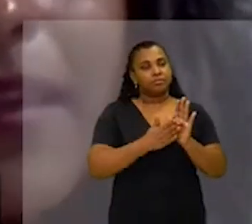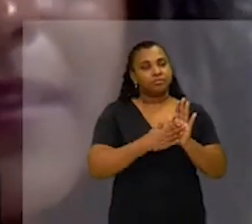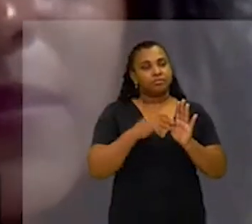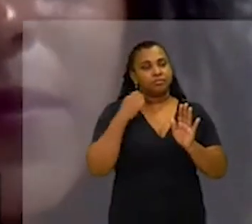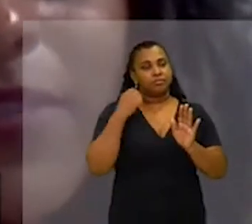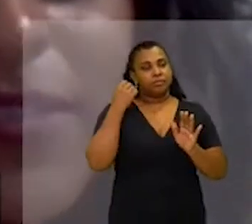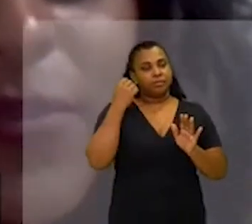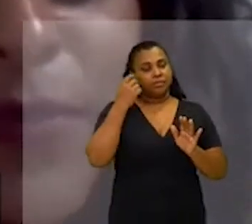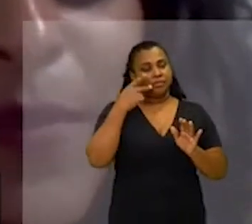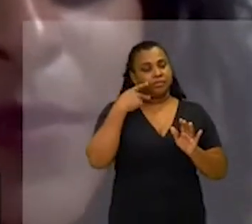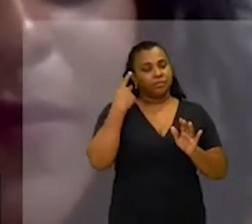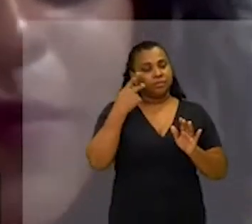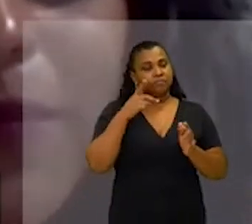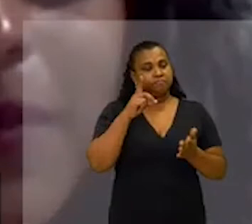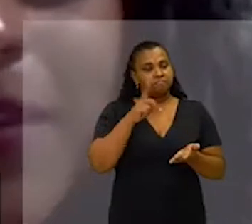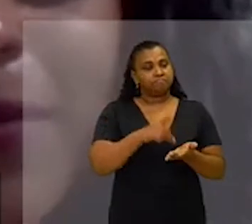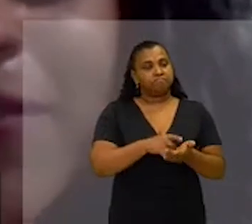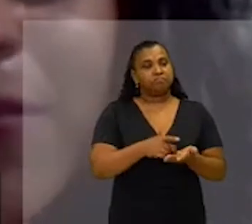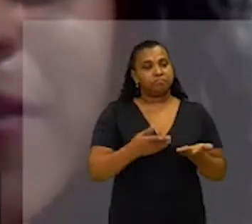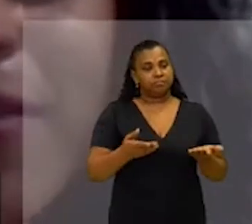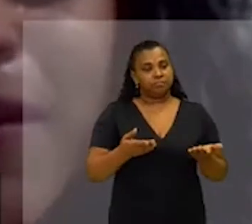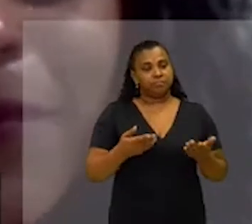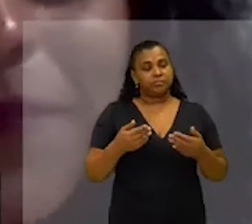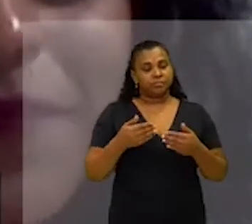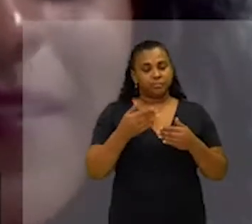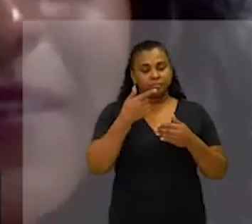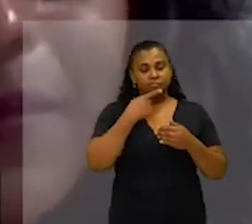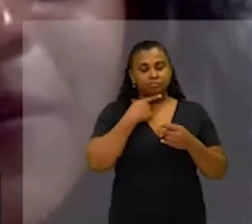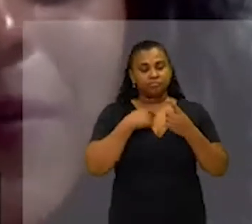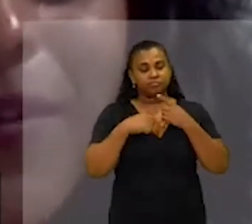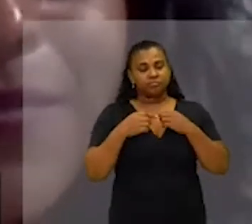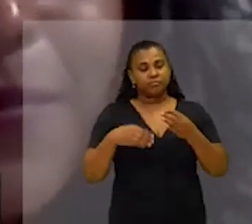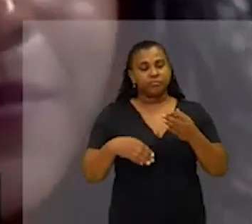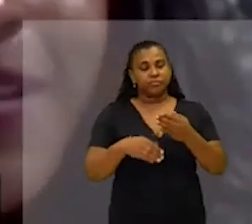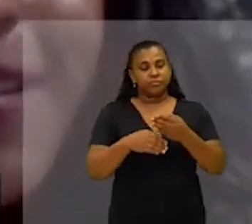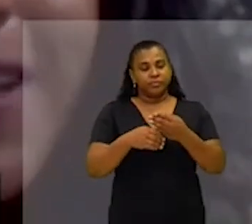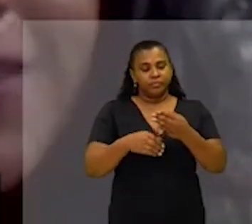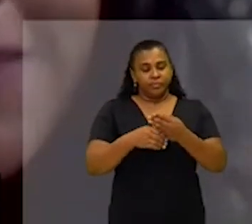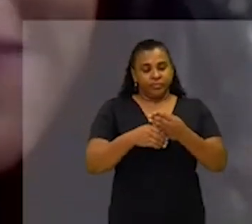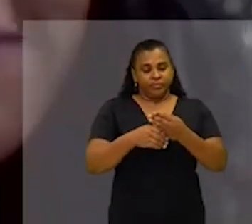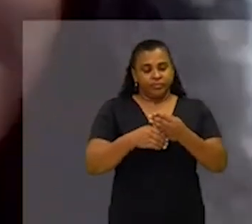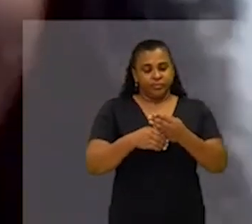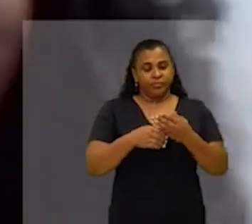é isso que eu gostaria de contribuir aqui coisas custam e me coloca a disponibilidade